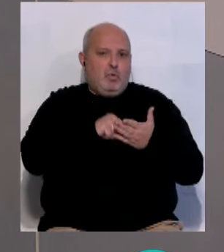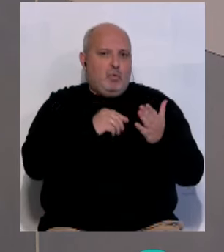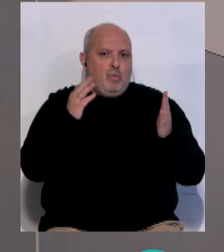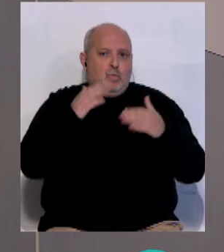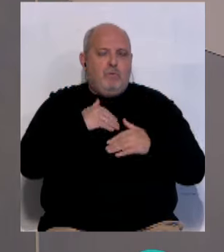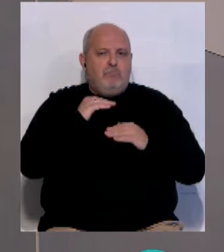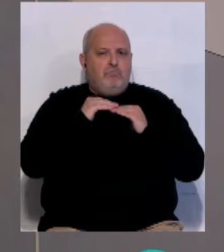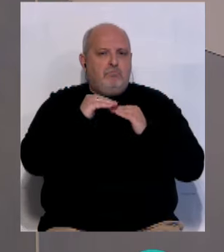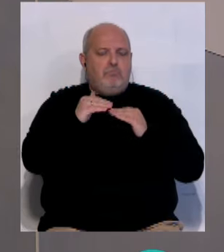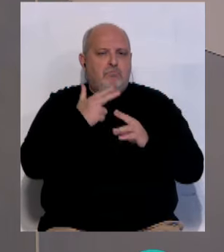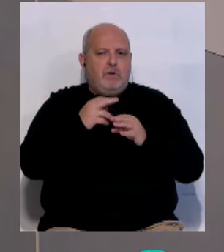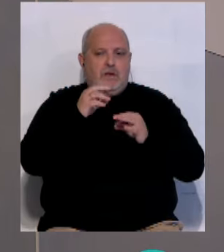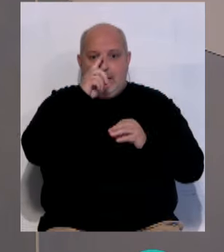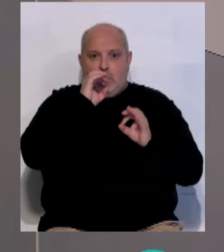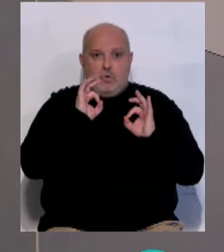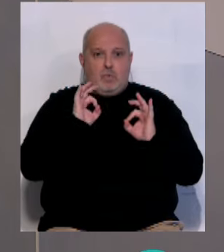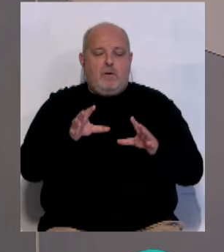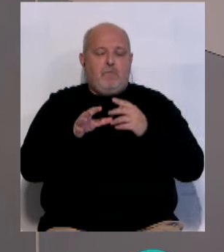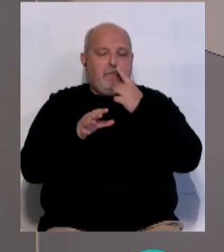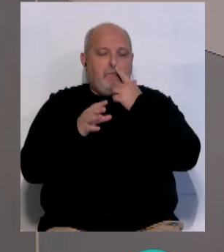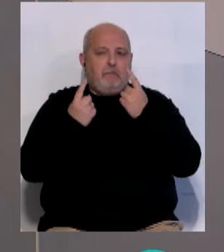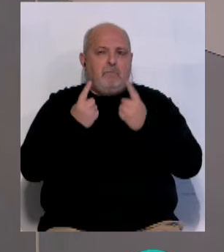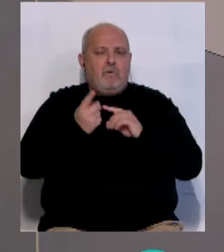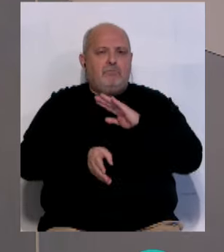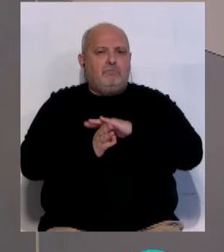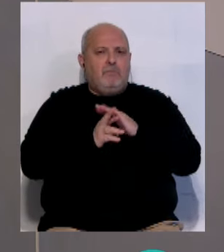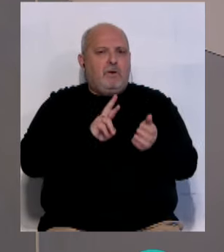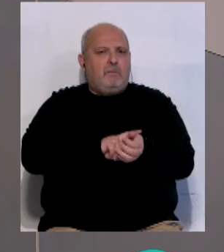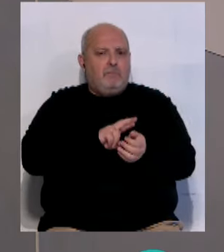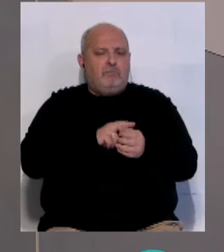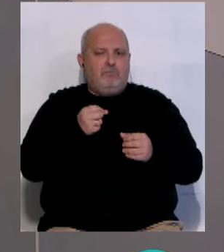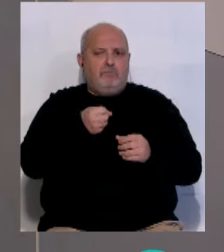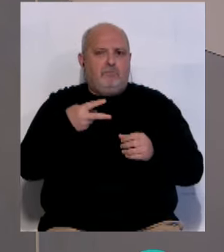esa misma política este año esos futbolistas siguen rindiendo y despertando el interés de